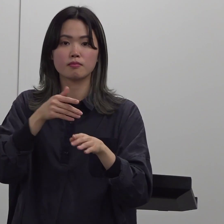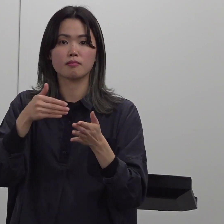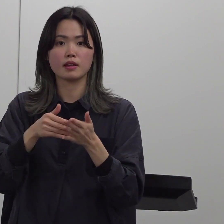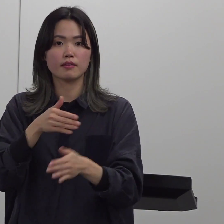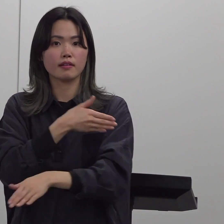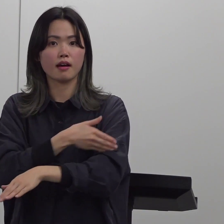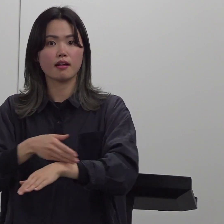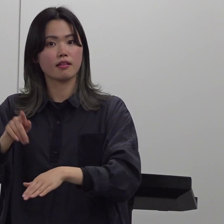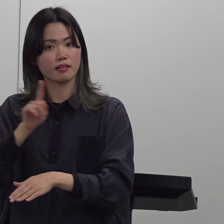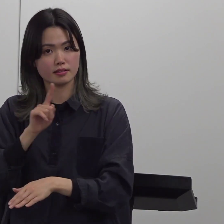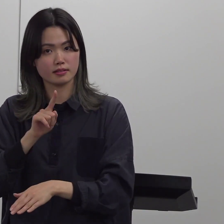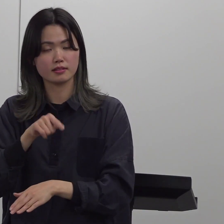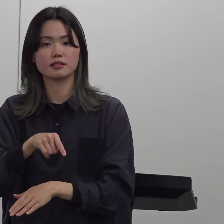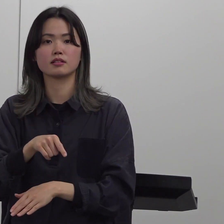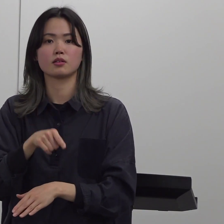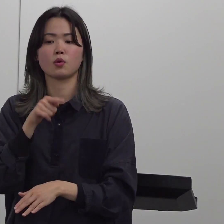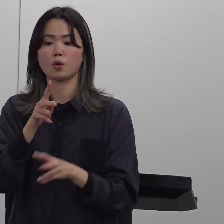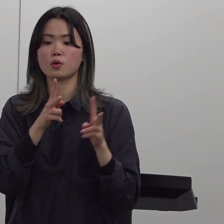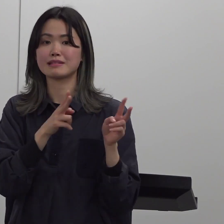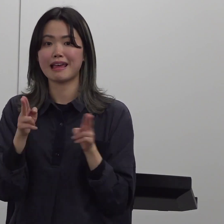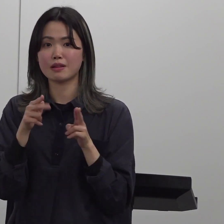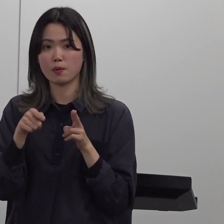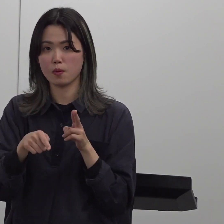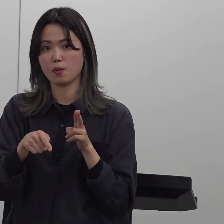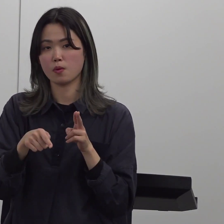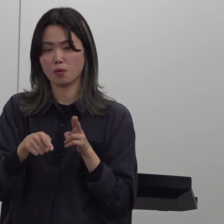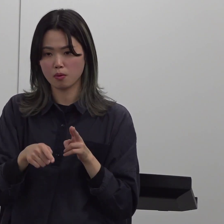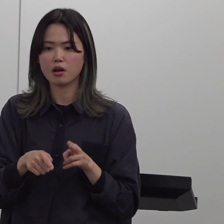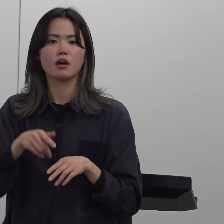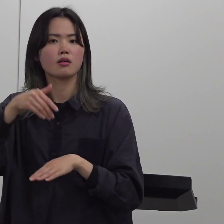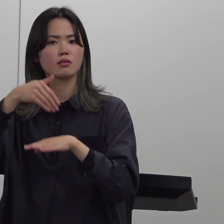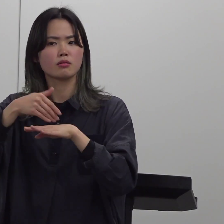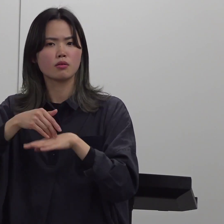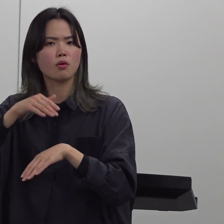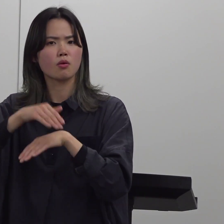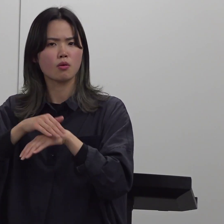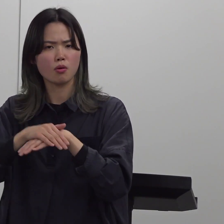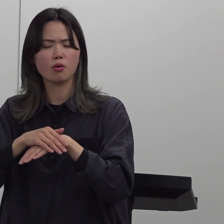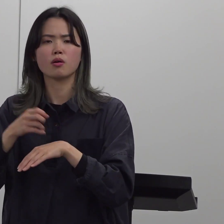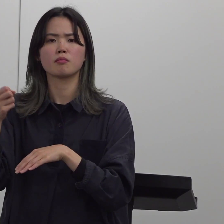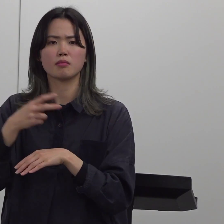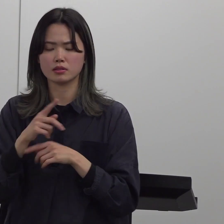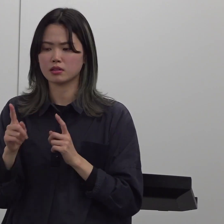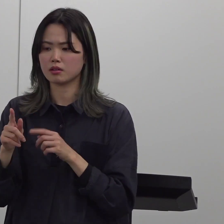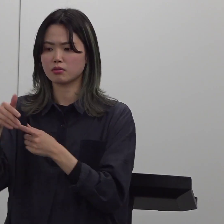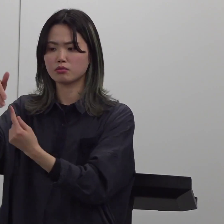この制度はどういうふうになってどういうふうに受けてまず盲導犬を持てるようになったのかっていうのをセアさんに、ですね